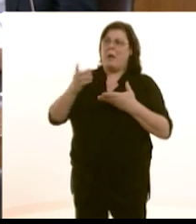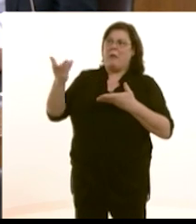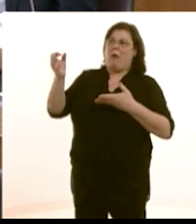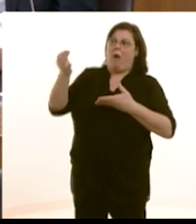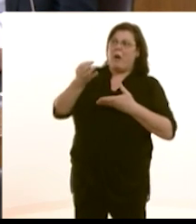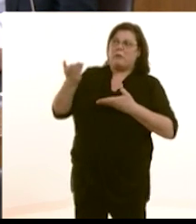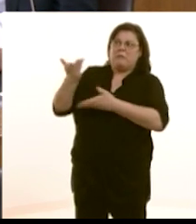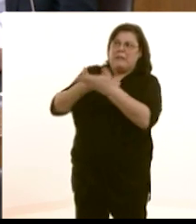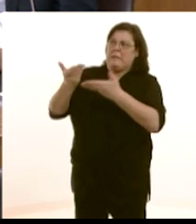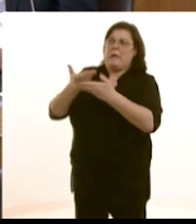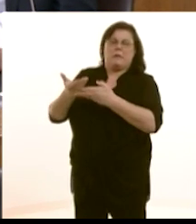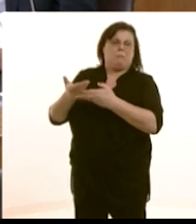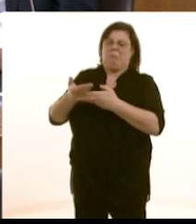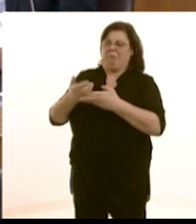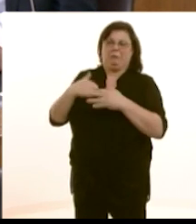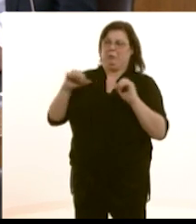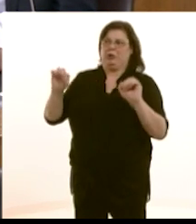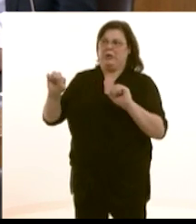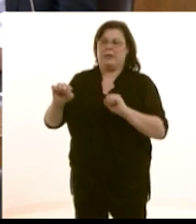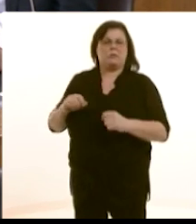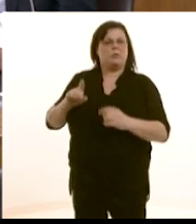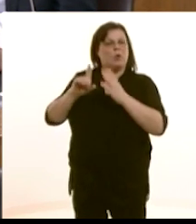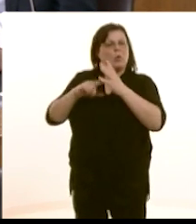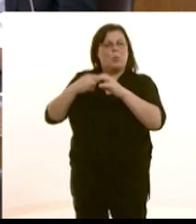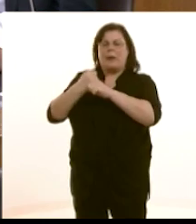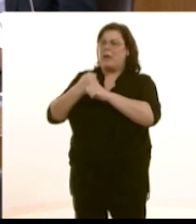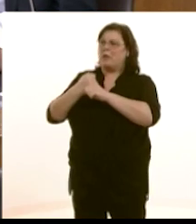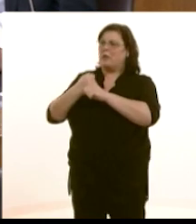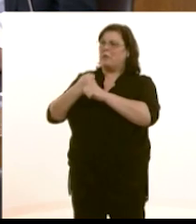beth ywír cynlluniau sydd gan Lywodraeth y Deyrnas Unedig. Beth rydym yn gwybod yw